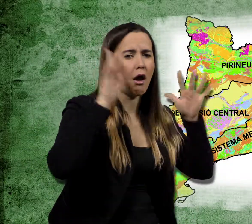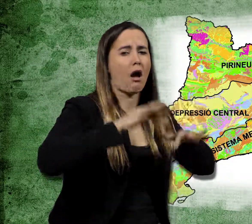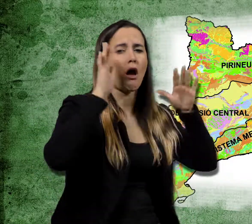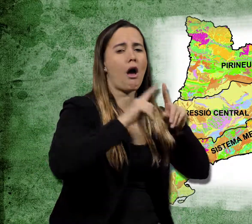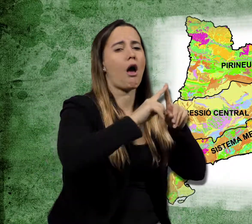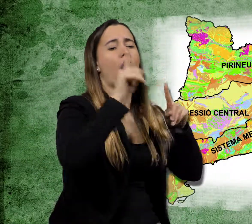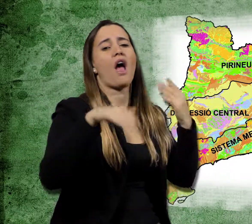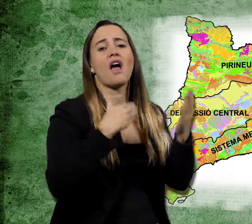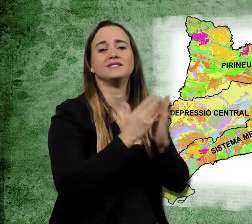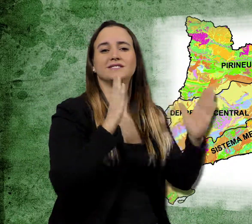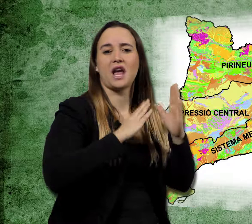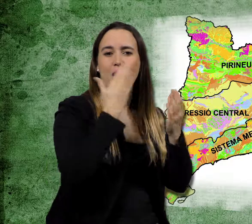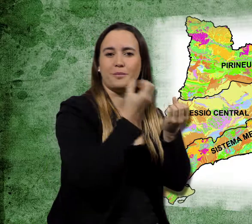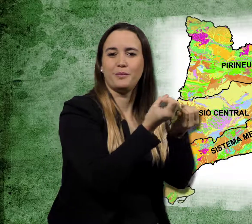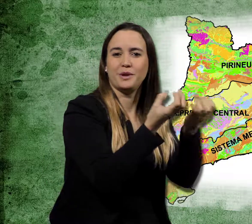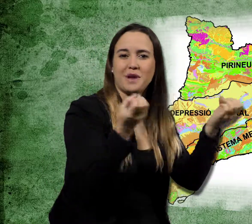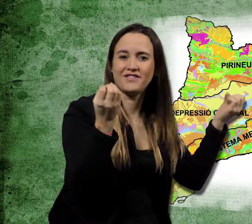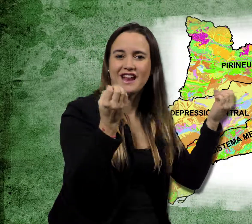que acostuma a mantenir-se fins a la primavera.